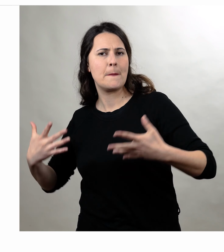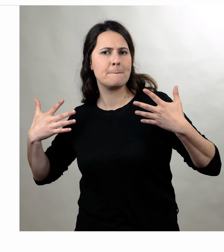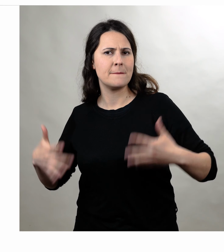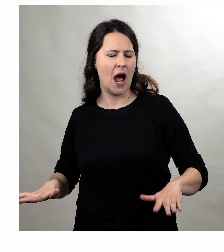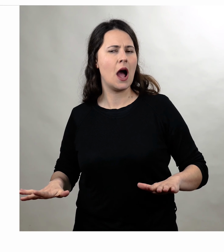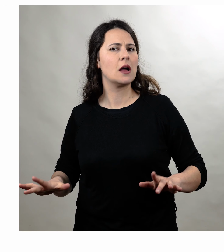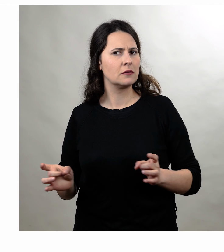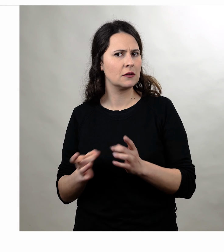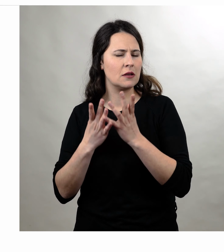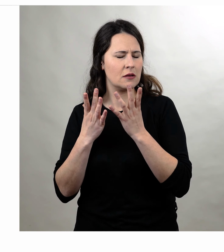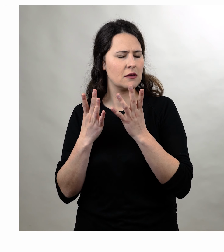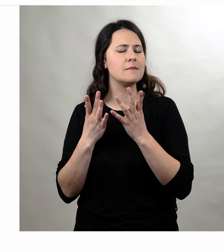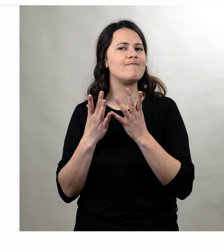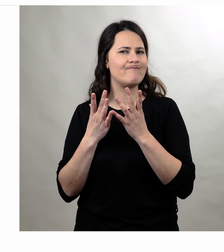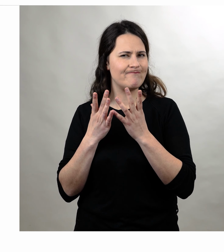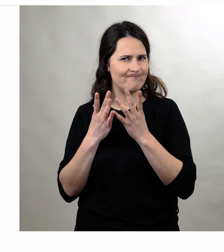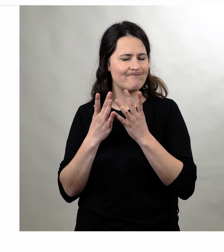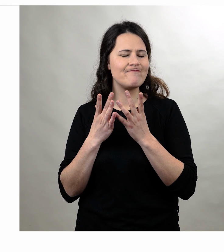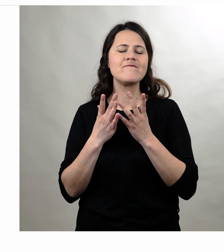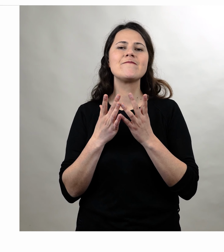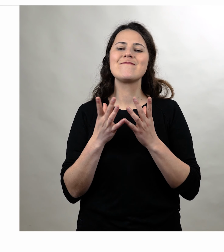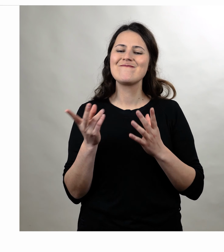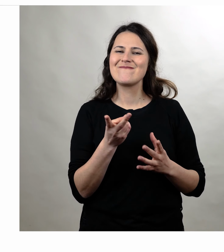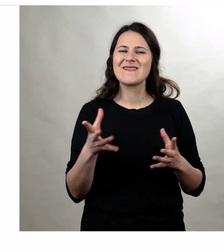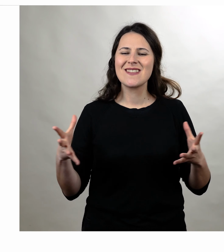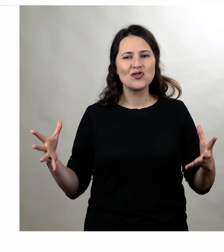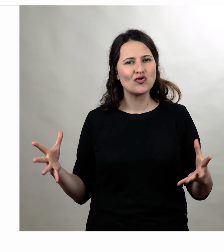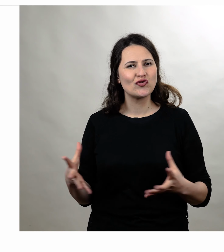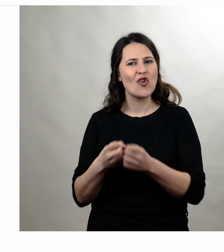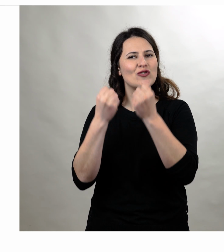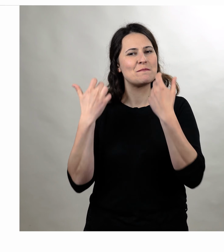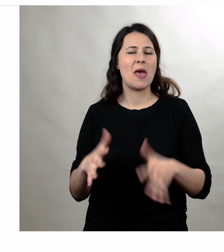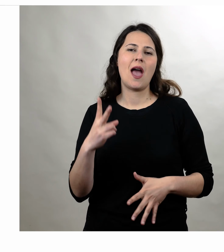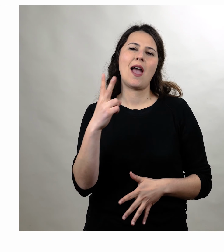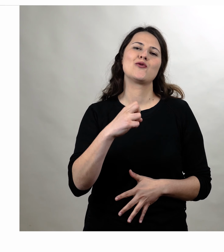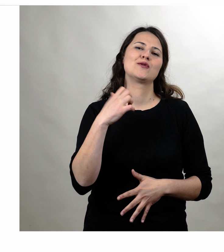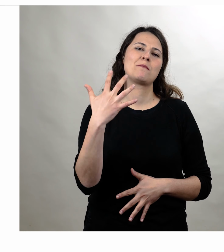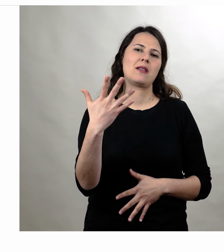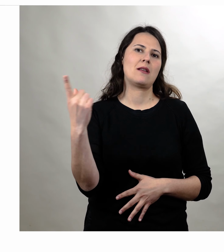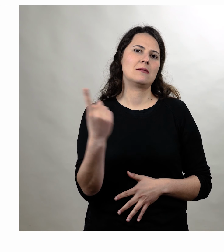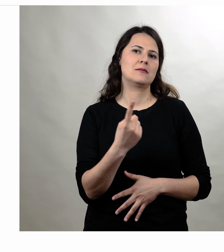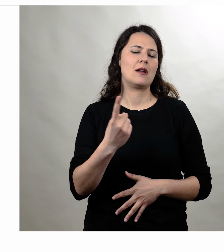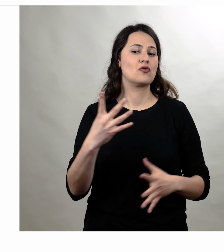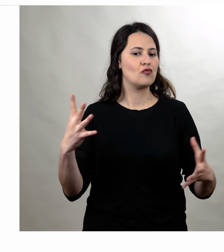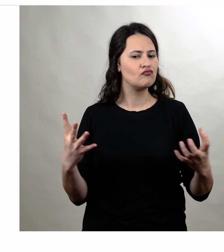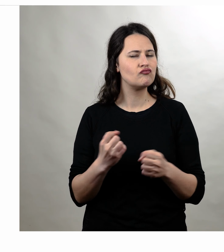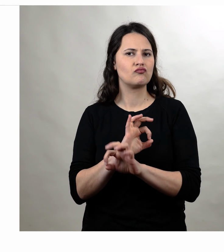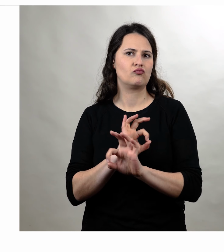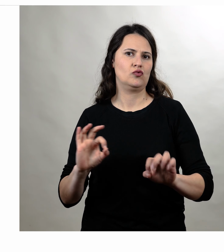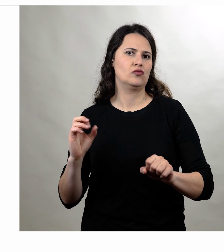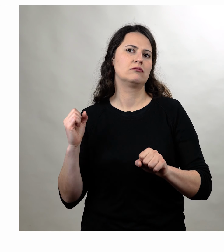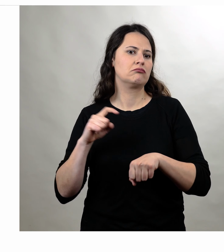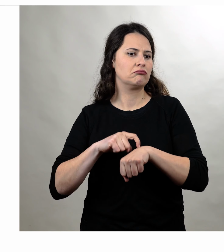Από αυτά τα άτομα, διασώθηκε το 25%.